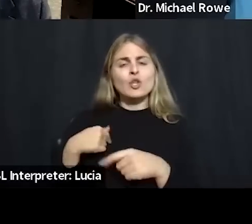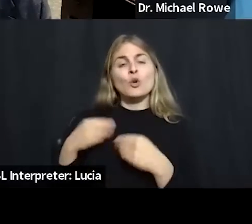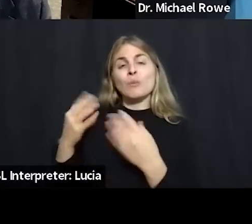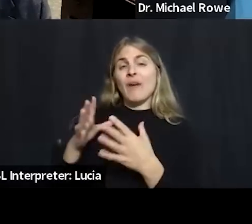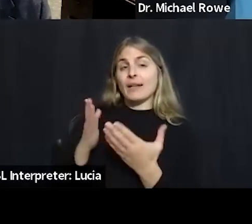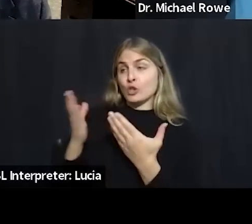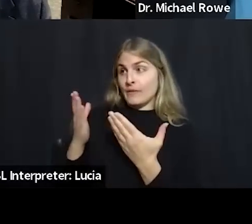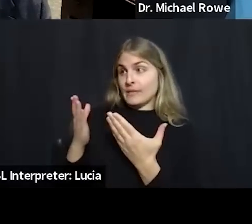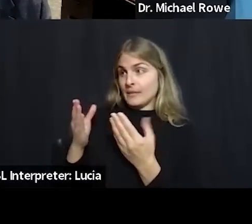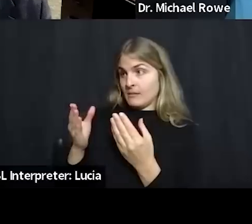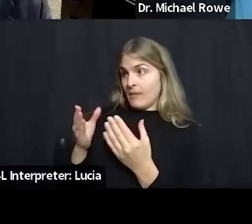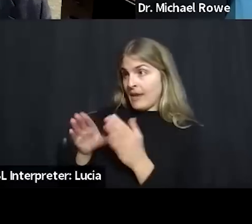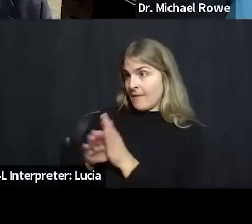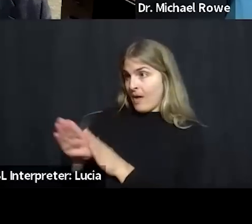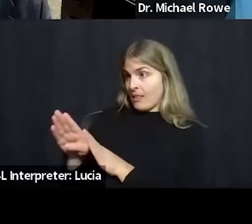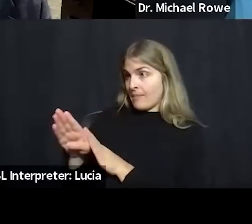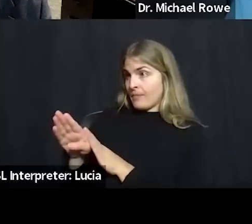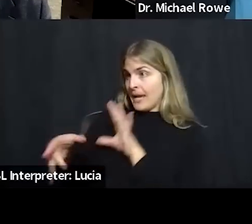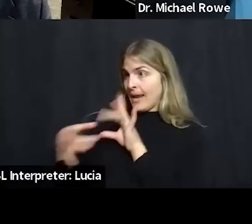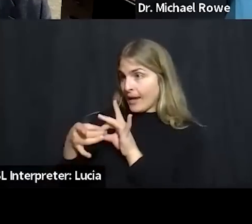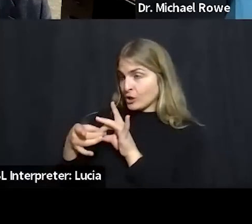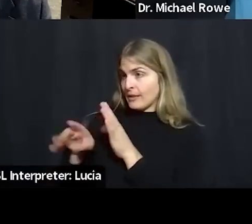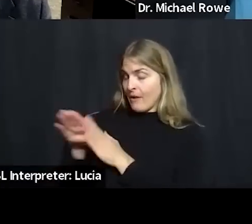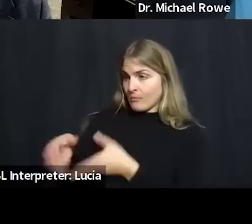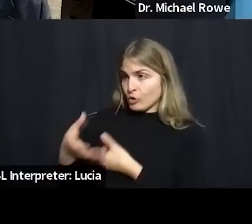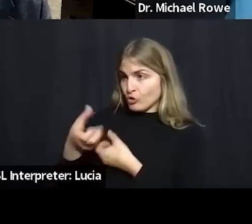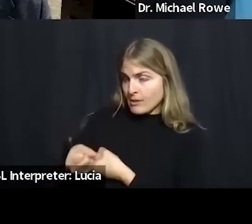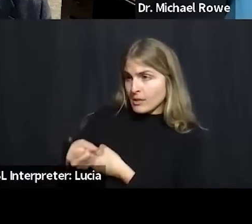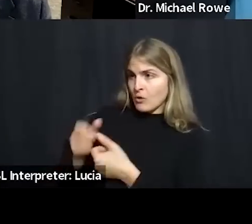a personas que tengan ese nivel de confianza y relación que se pueda mantener a través del contacto por video.